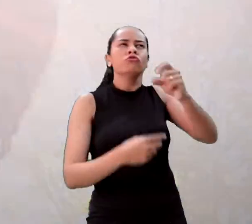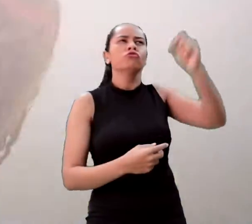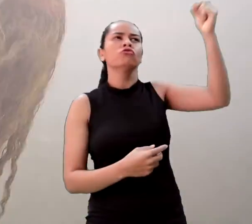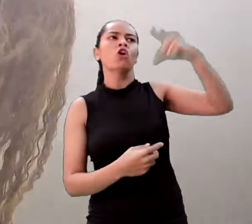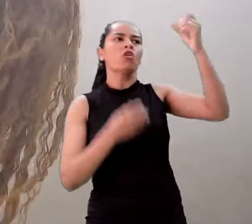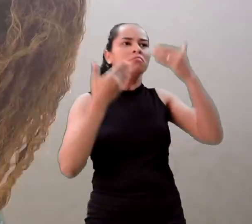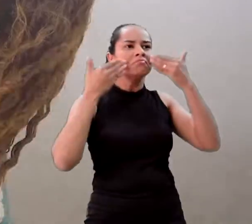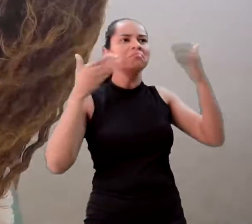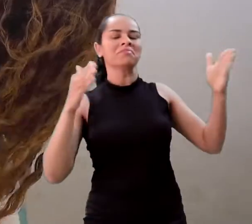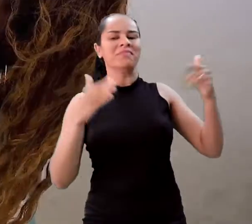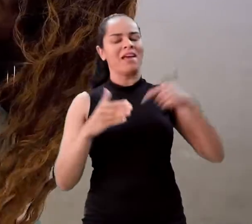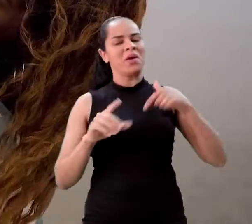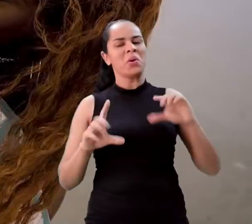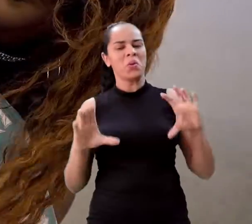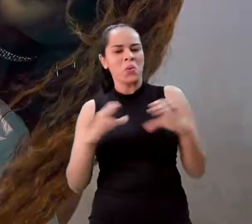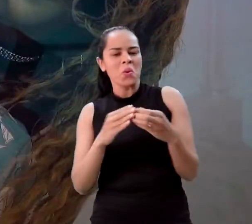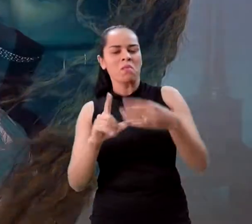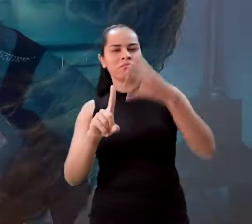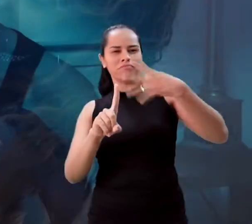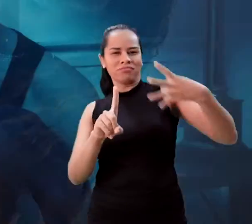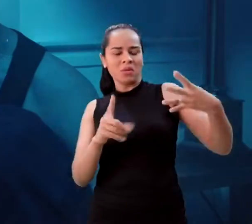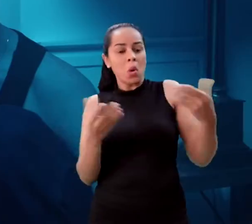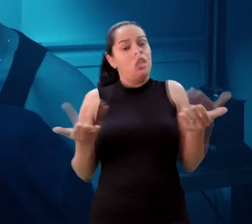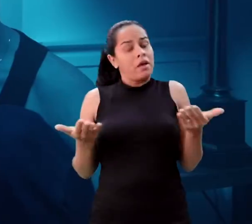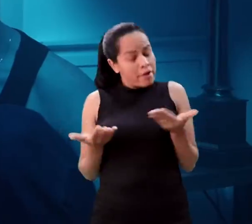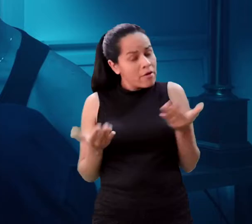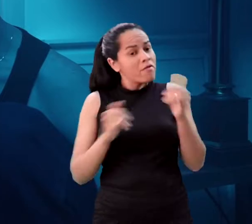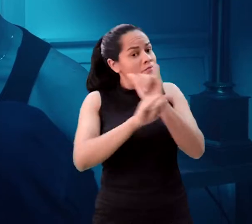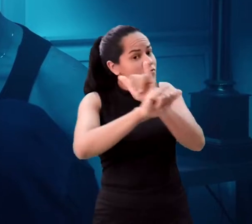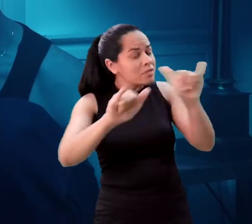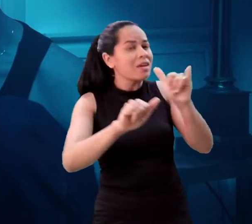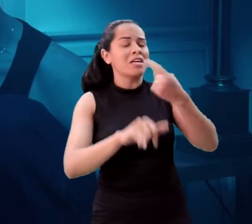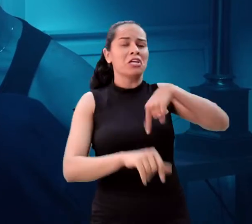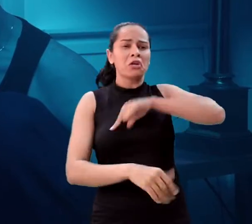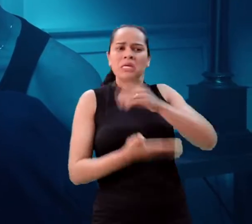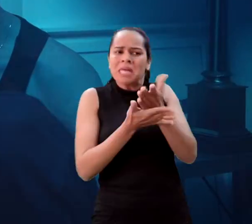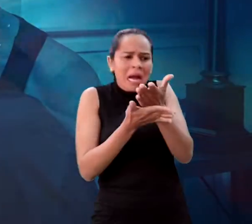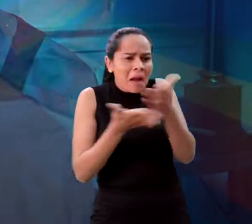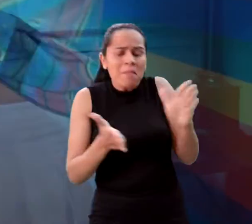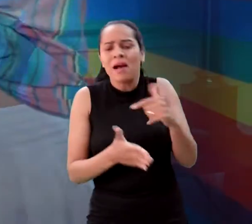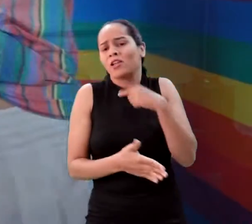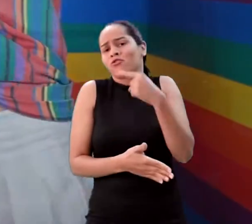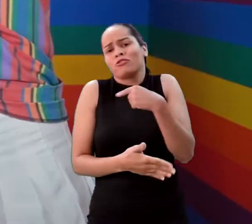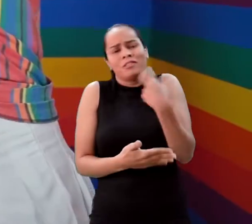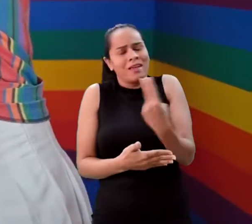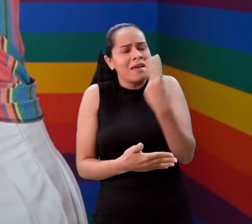Eu sou LGBTQIA+ e eu quero te dizer: mesmo que nem você e nem eu possamos resolver todo o preconceito